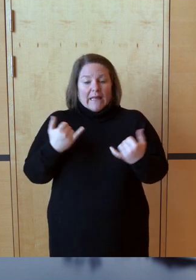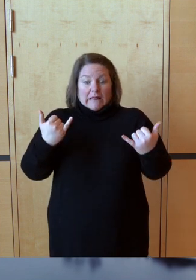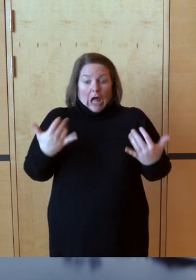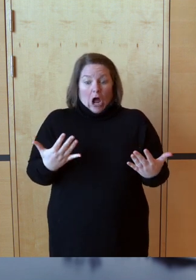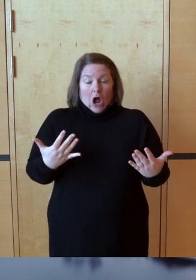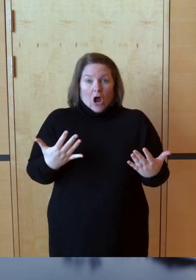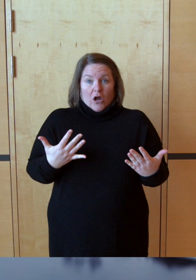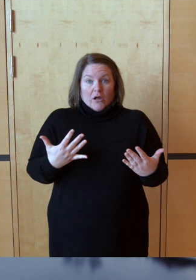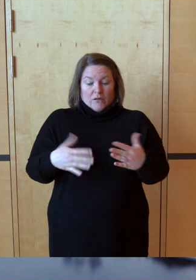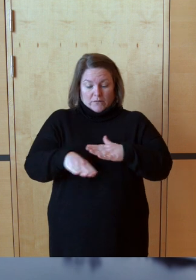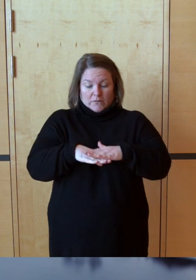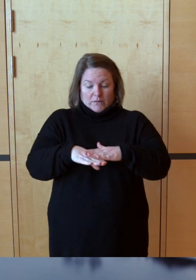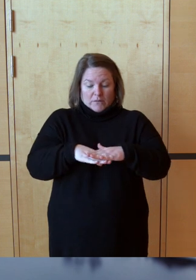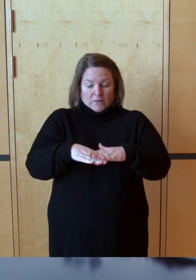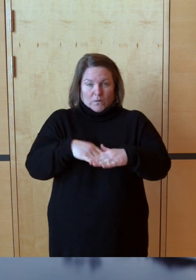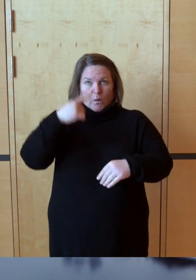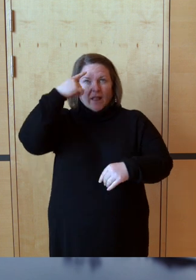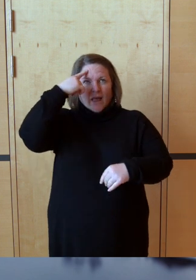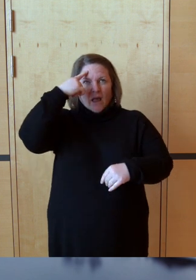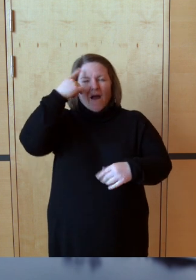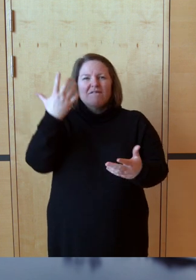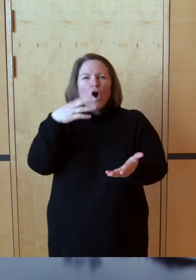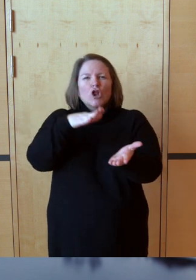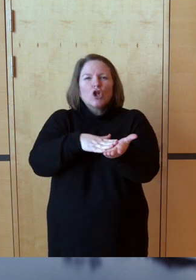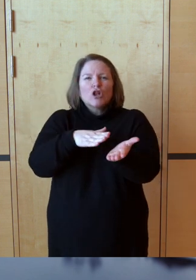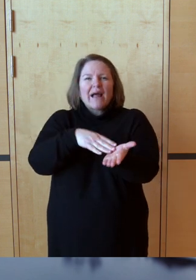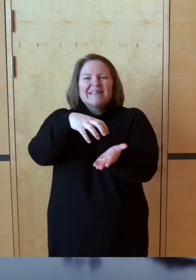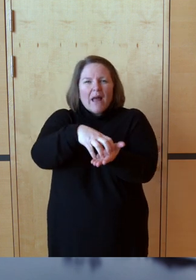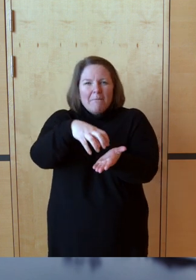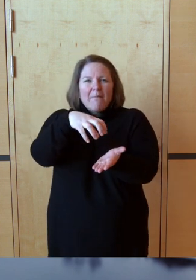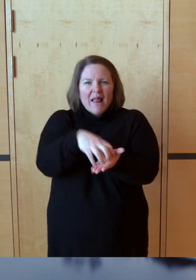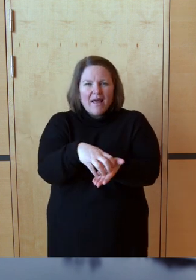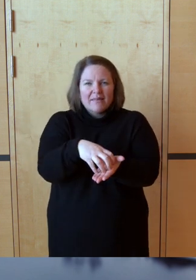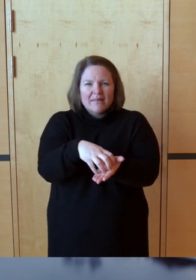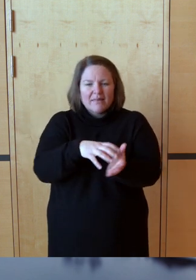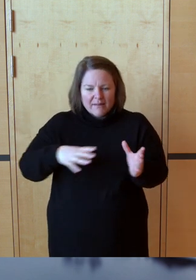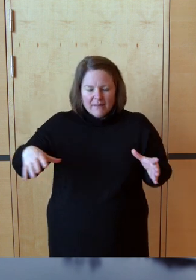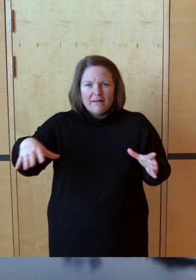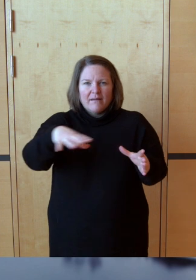Samhällsnyttan med att göra den här flytten och i nuläget och inom överskådlig tid